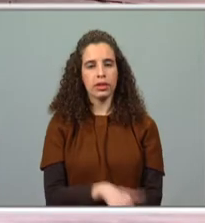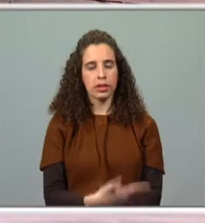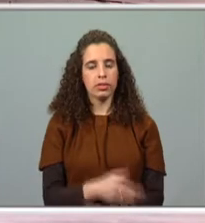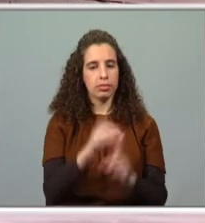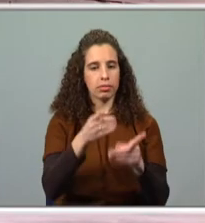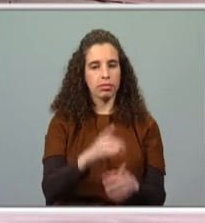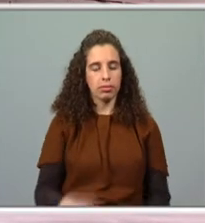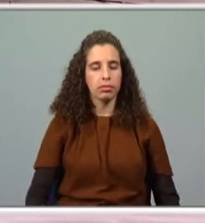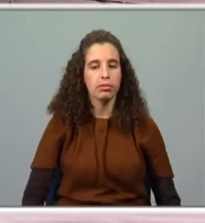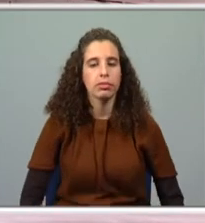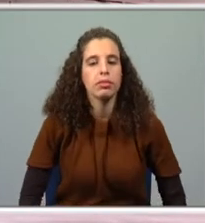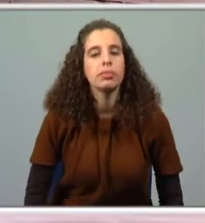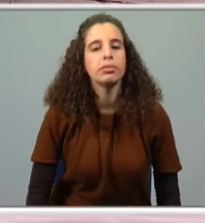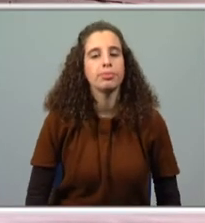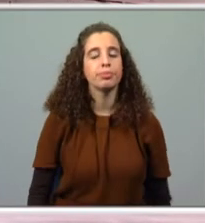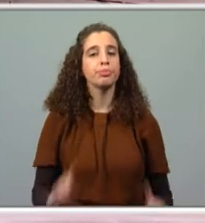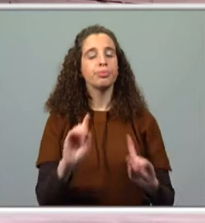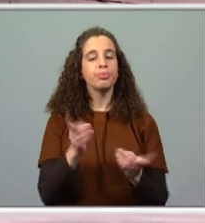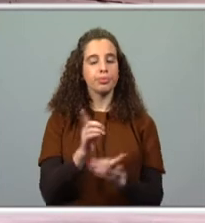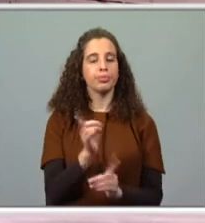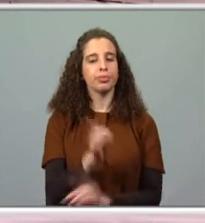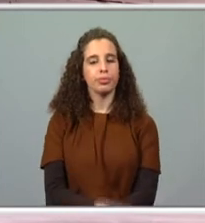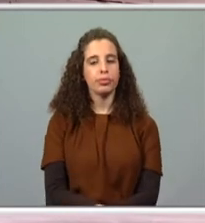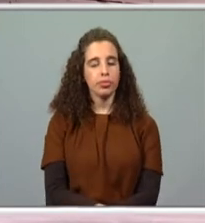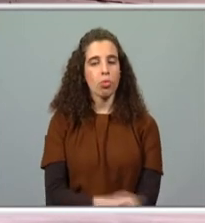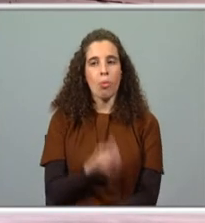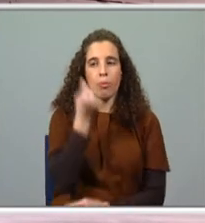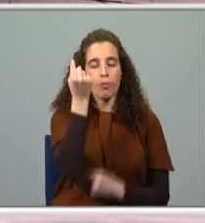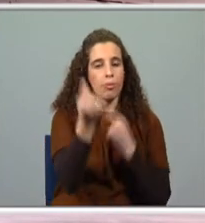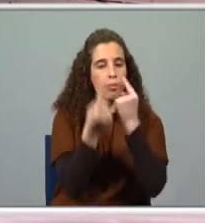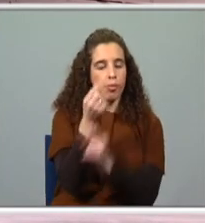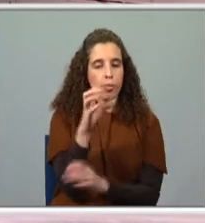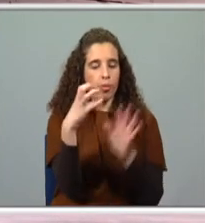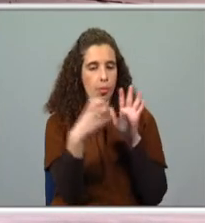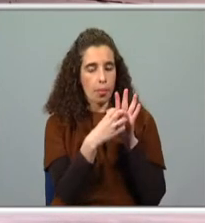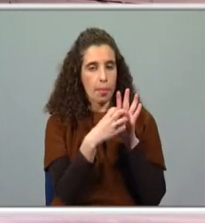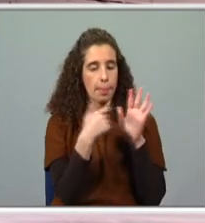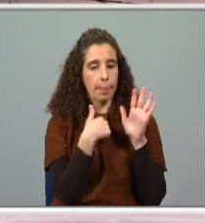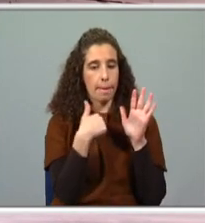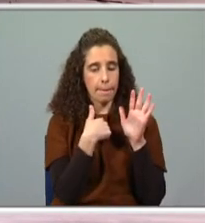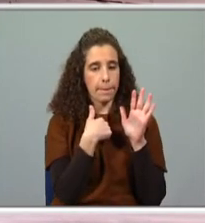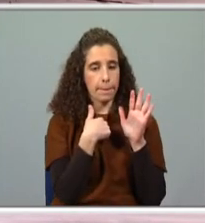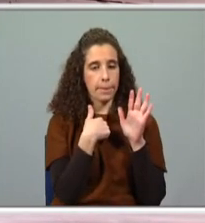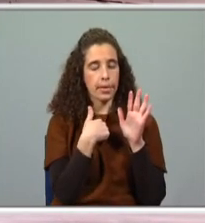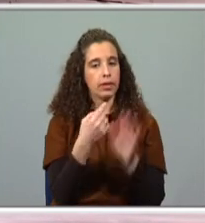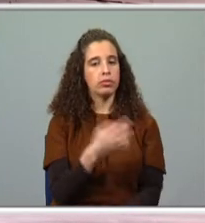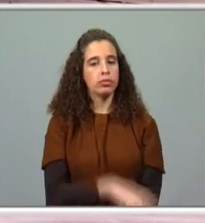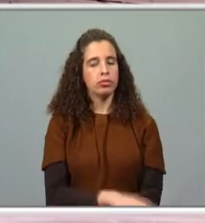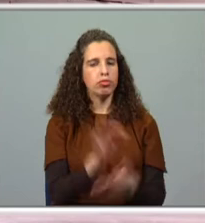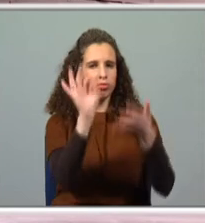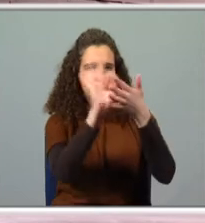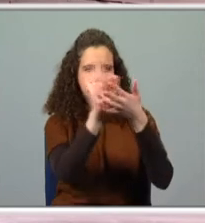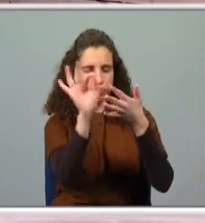para e o que temos temos algumas imagens que eu já vou passar a descrever-te vou 我們有一些照片我要繼續描述你 我要